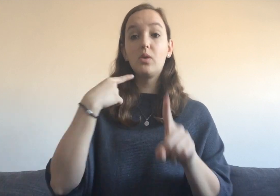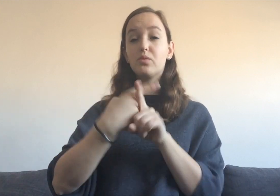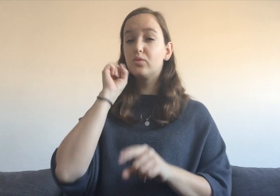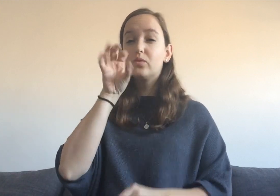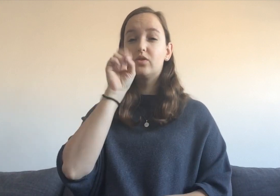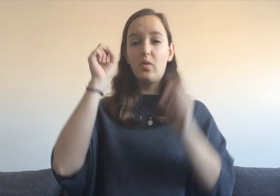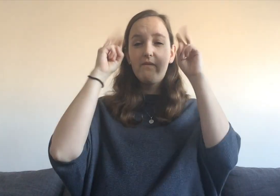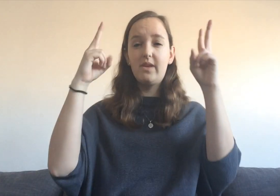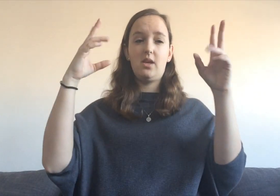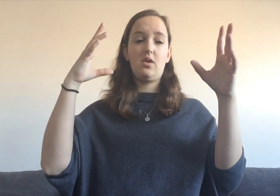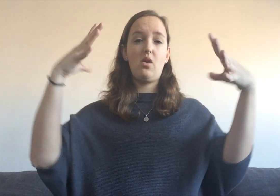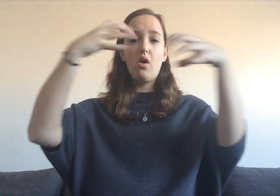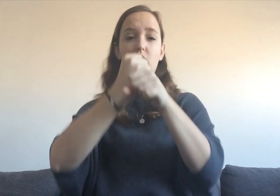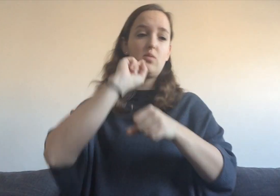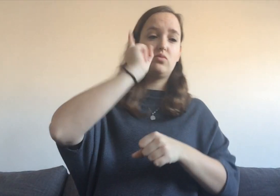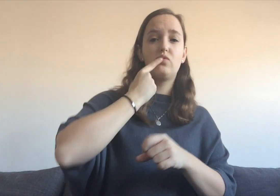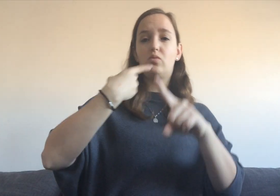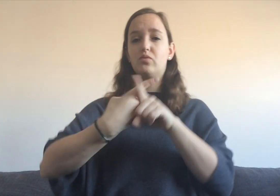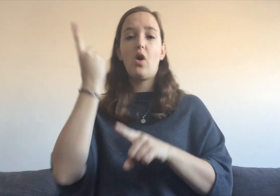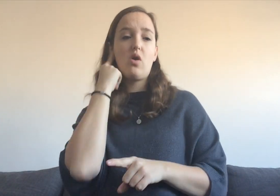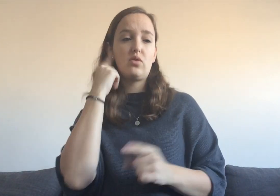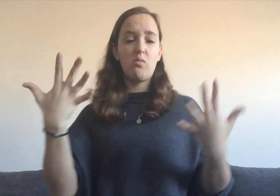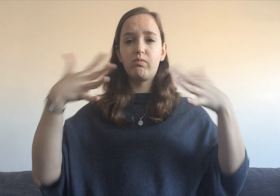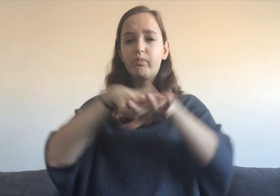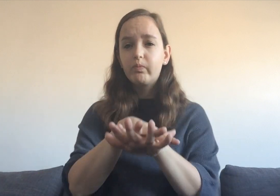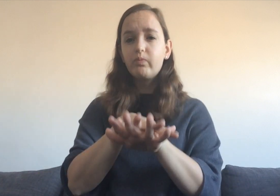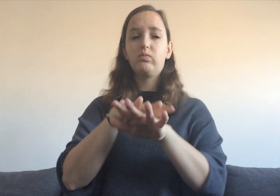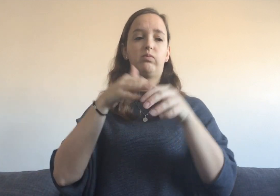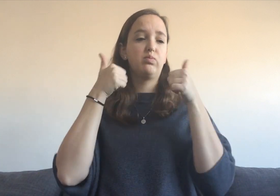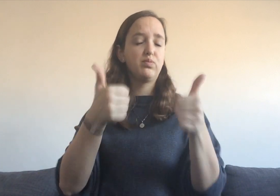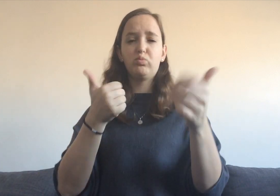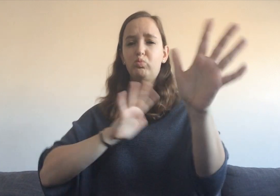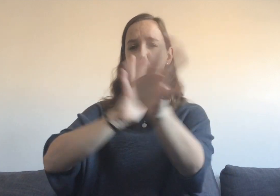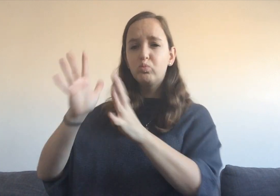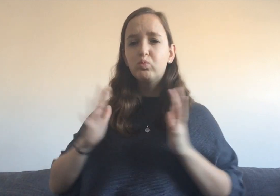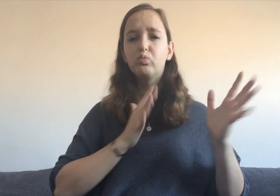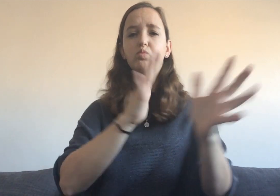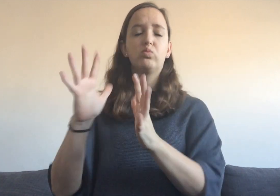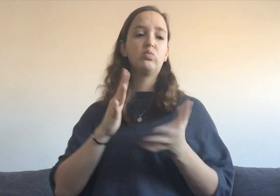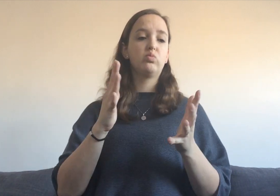Quand on vit au quotidien avec des sourds et des entendants, on discute beaucoup,